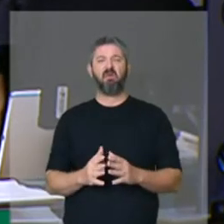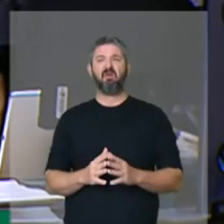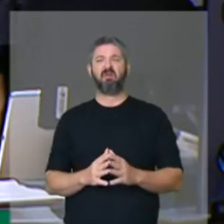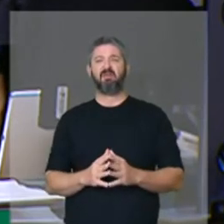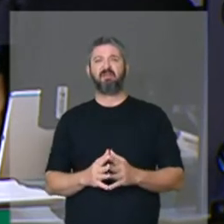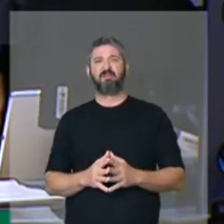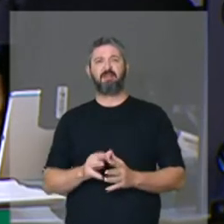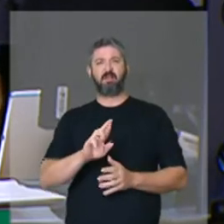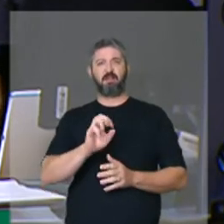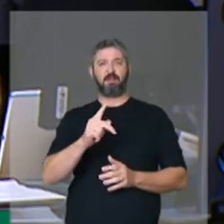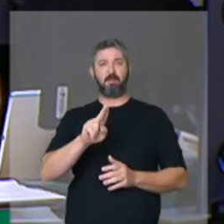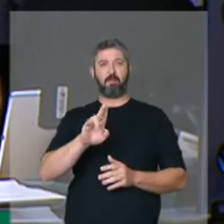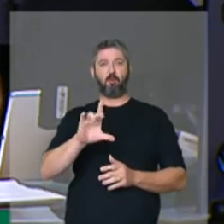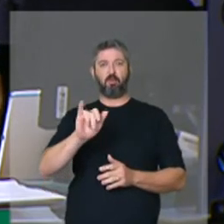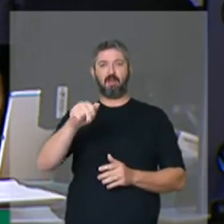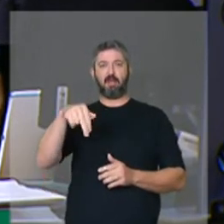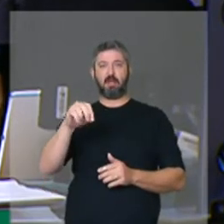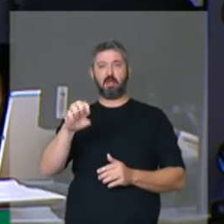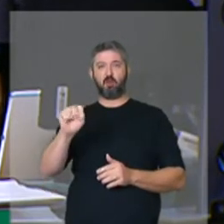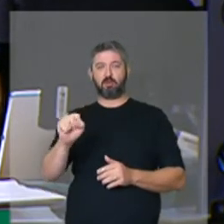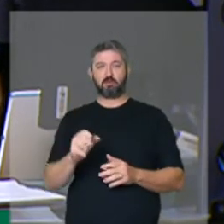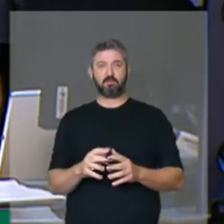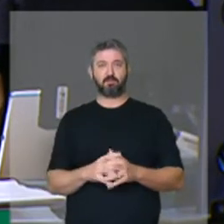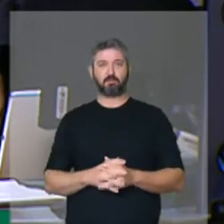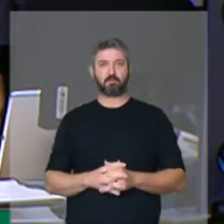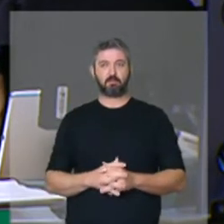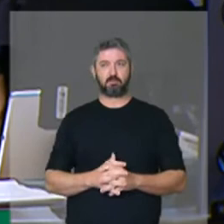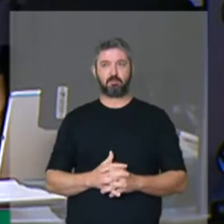RELATOR FOI MUITO FELIZ NO SEU RELATÓRIO, POR ISSO PSDB É FAVORÁVEL AO PROJETO POR ISSO